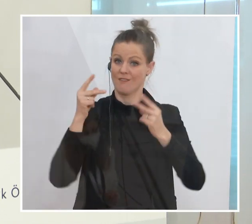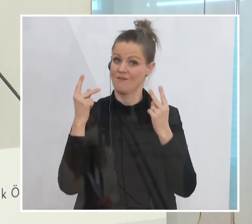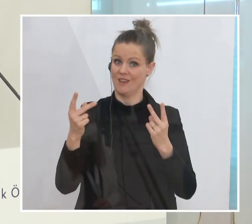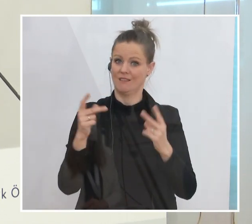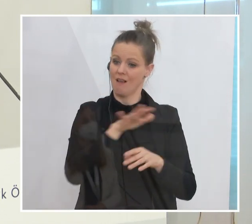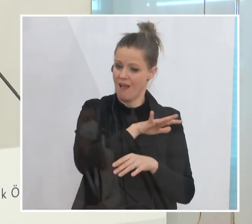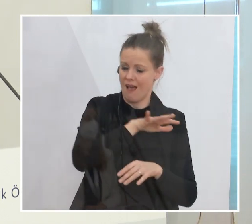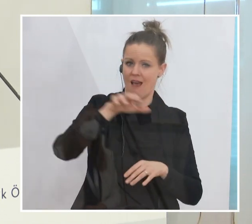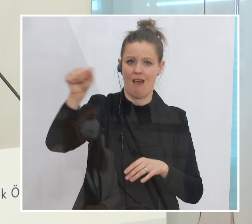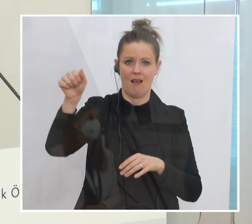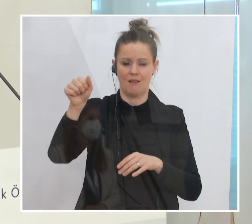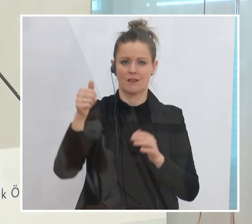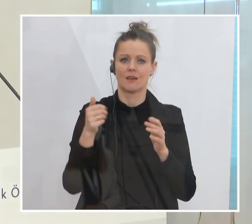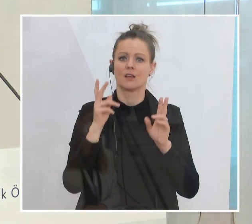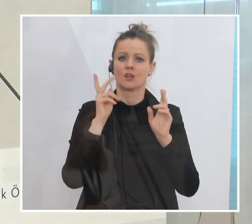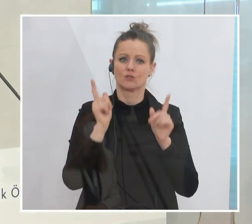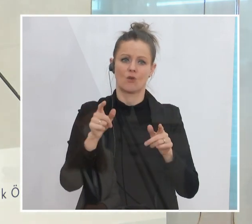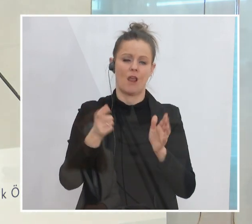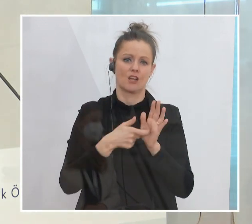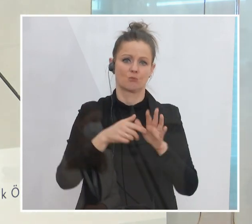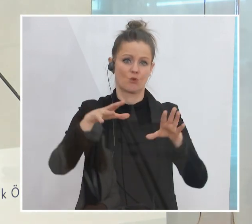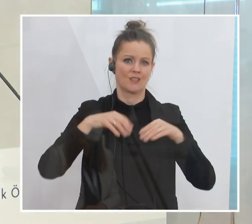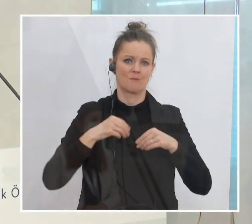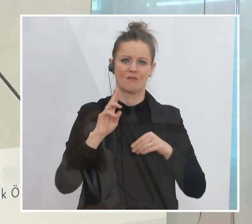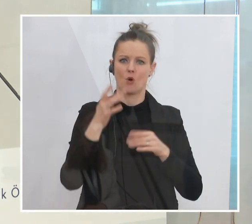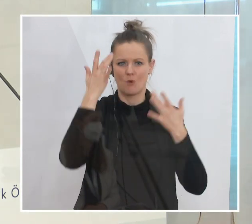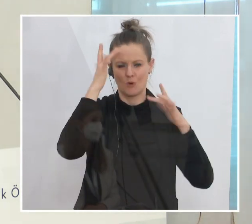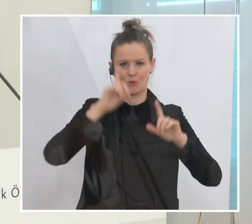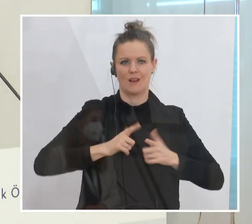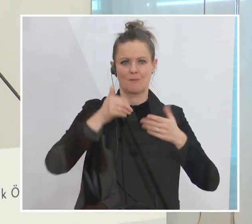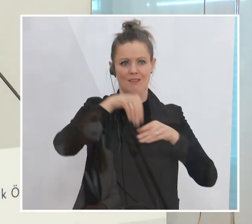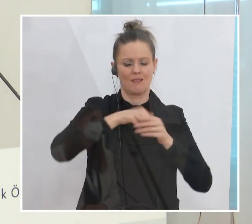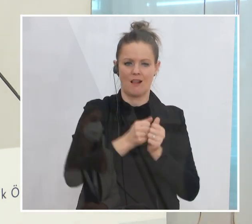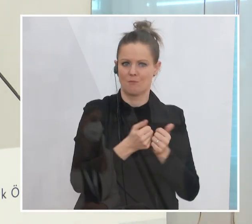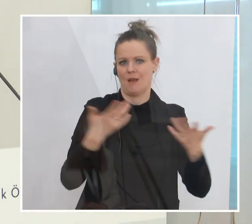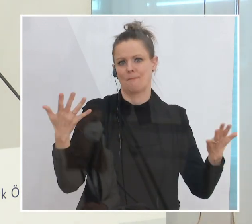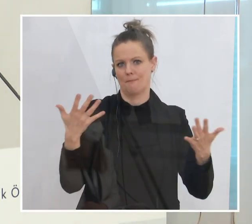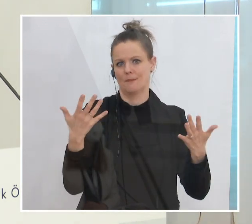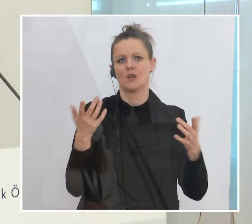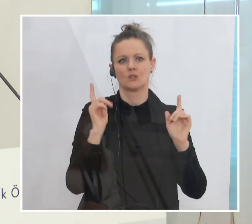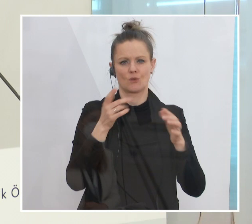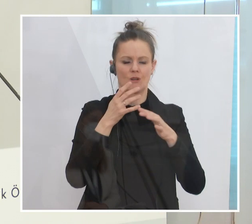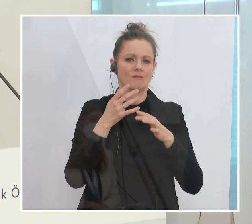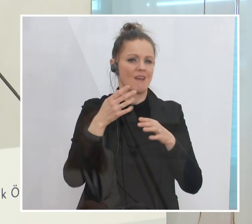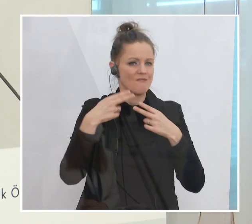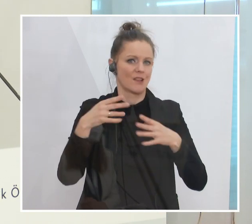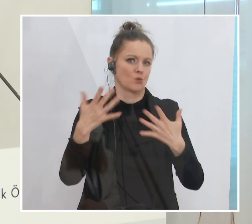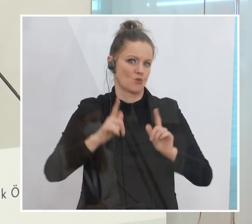Vielfalt und die Breite unseres Kulturlebens auch weiter erlebbar zu machen. Ich weiß,